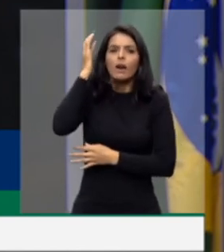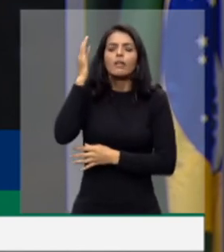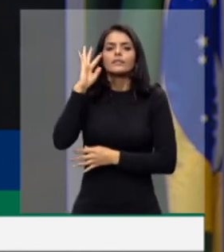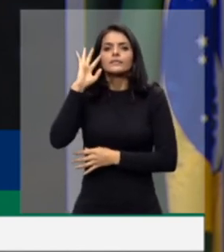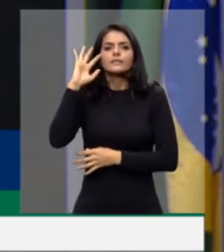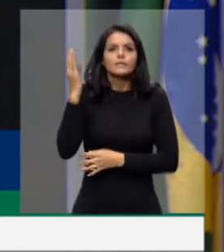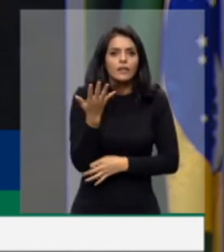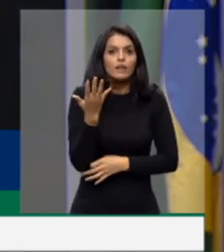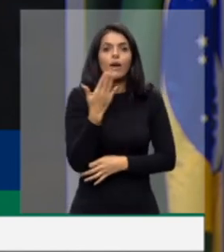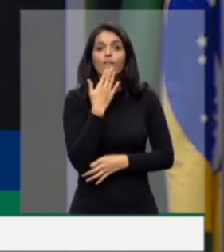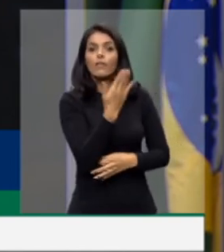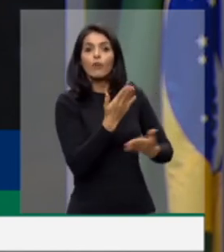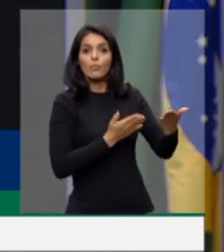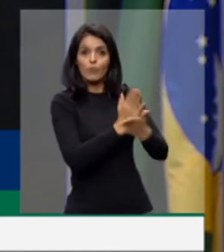EM PLENÁRIO POSSUEM MÉRITO, ENTRETANTO, APÓS EXAUSTIVO